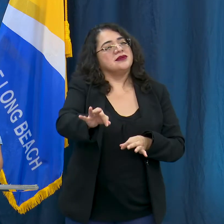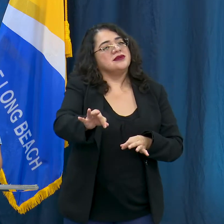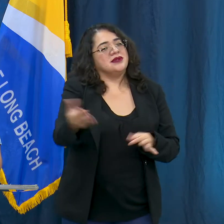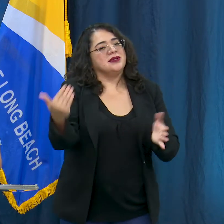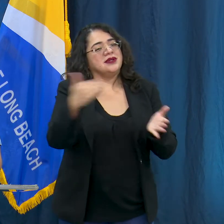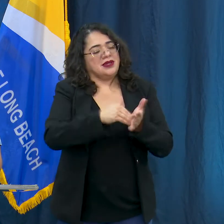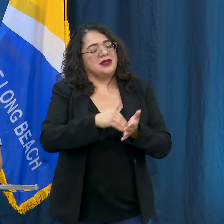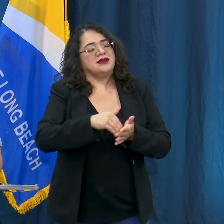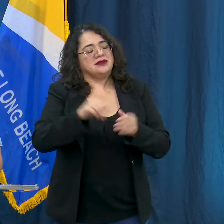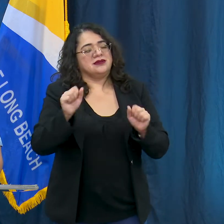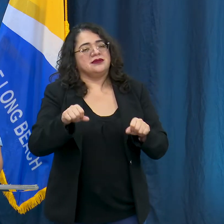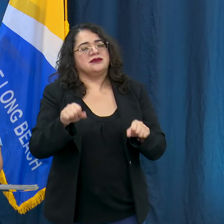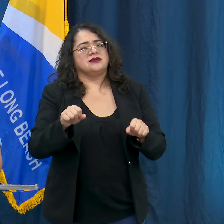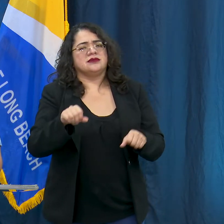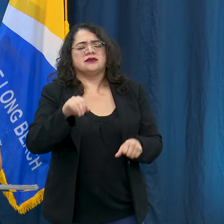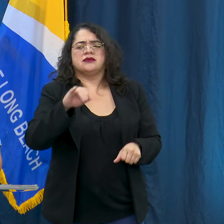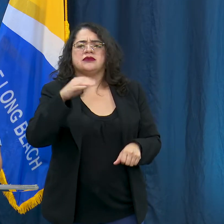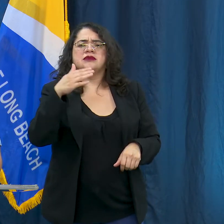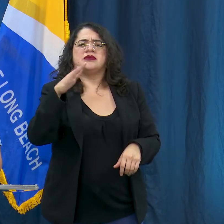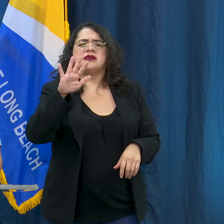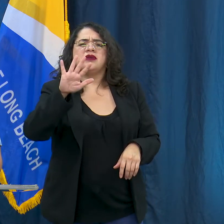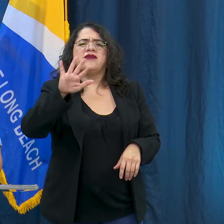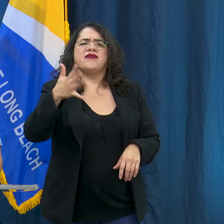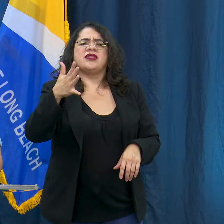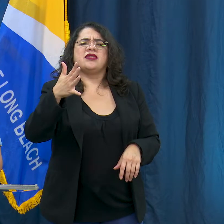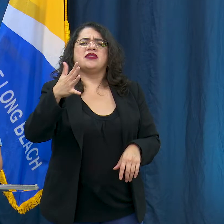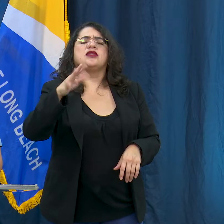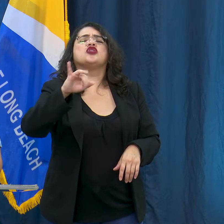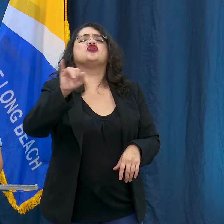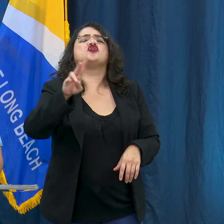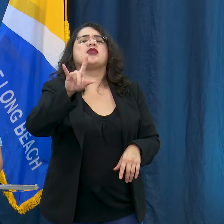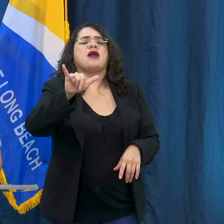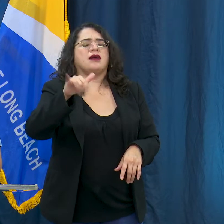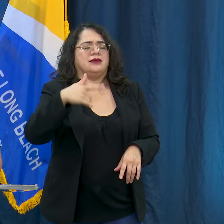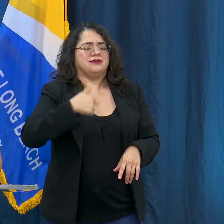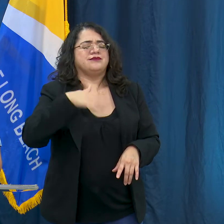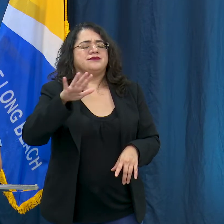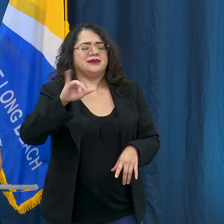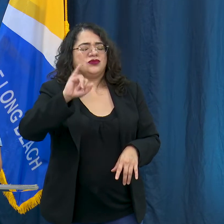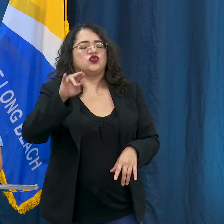el perro honestl al Quinto el el Cinco de Julio so tenemos Sutras pocas semanas